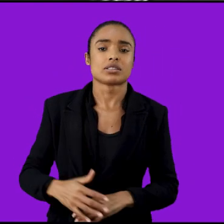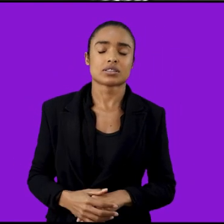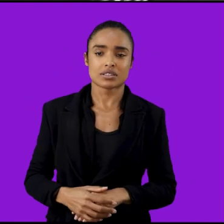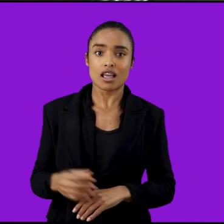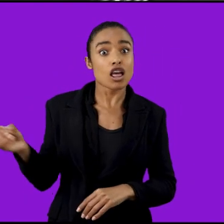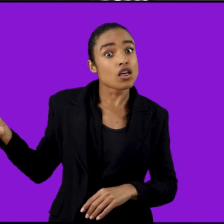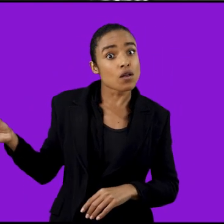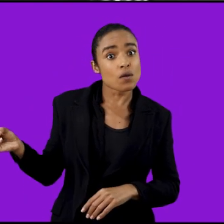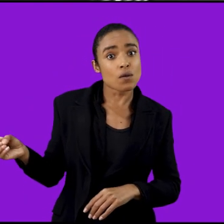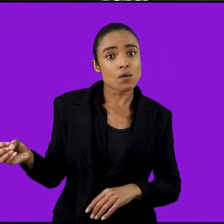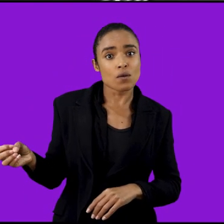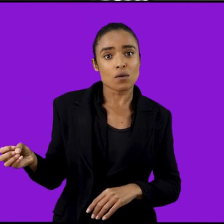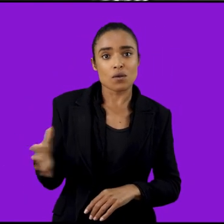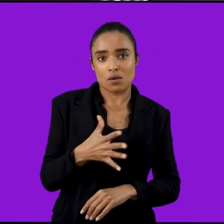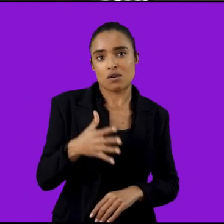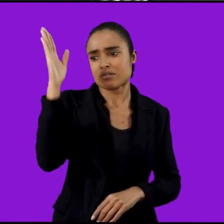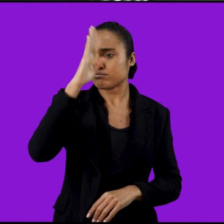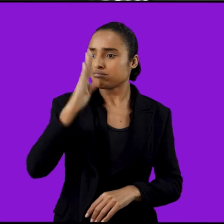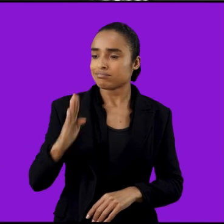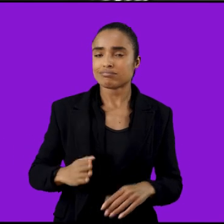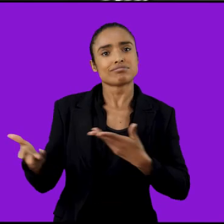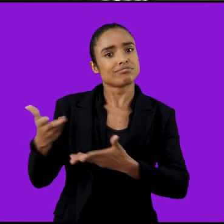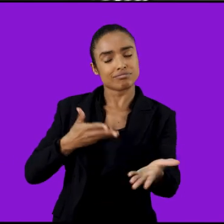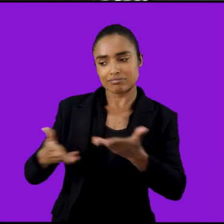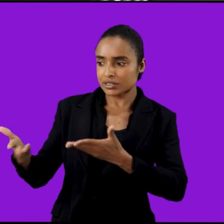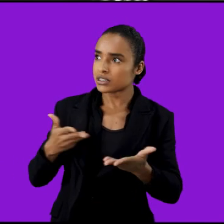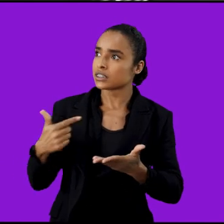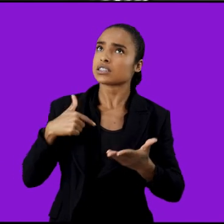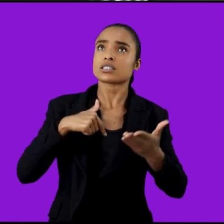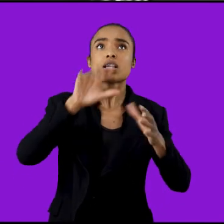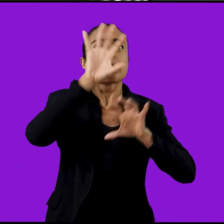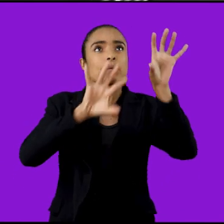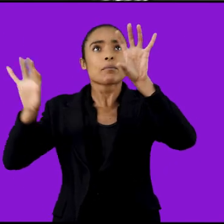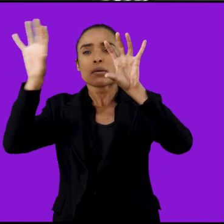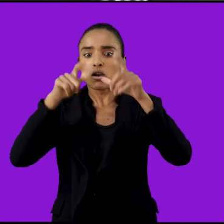É muito nova no Brasil a experiência de se entender, né? Entender toda a extensão